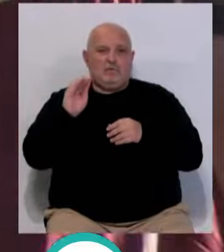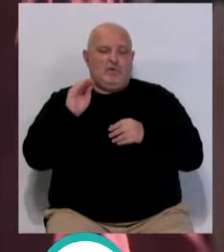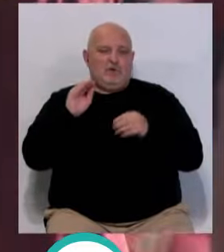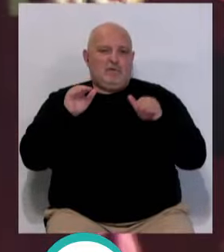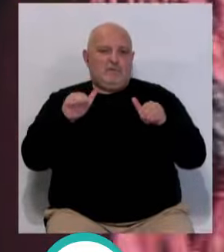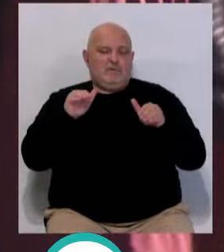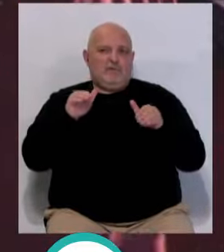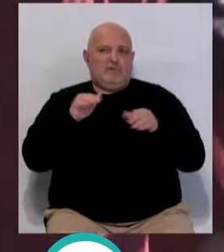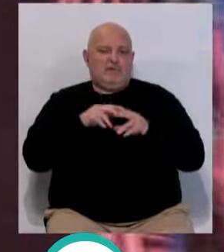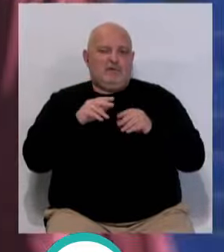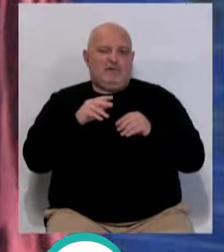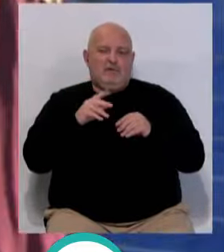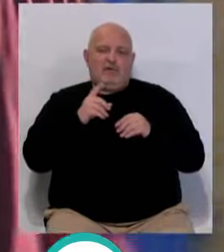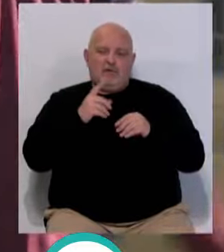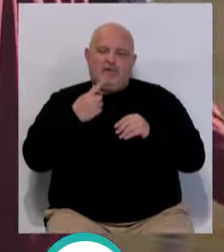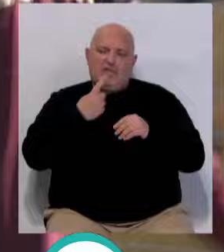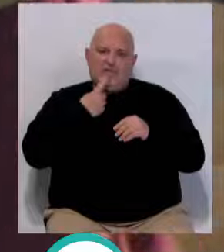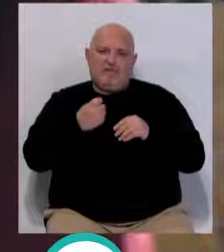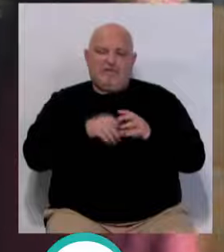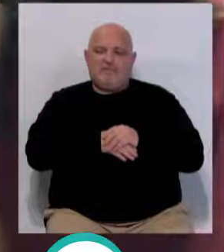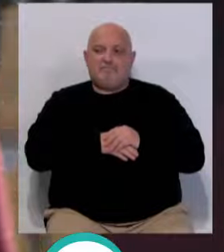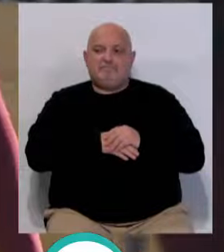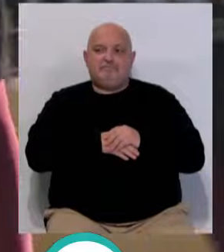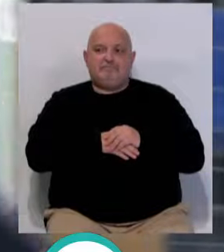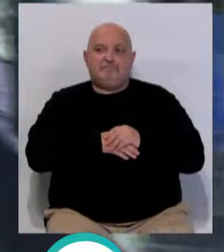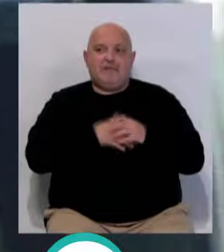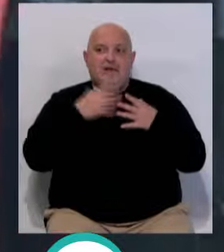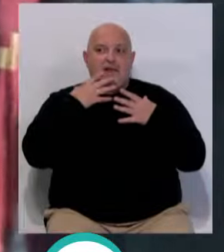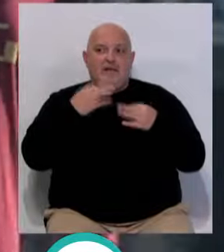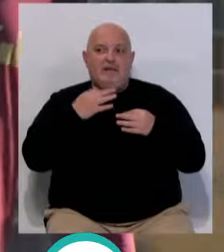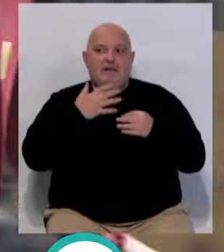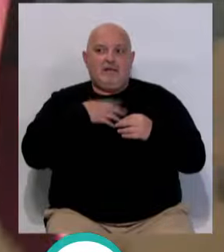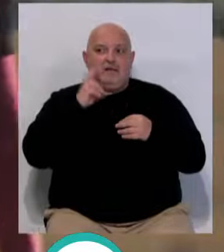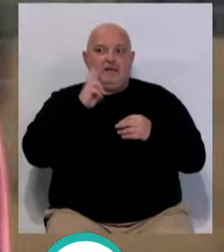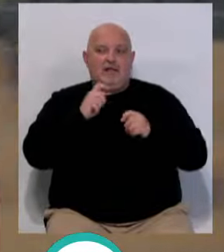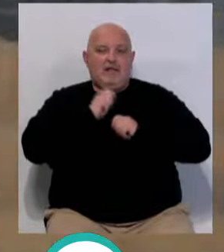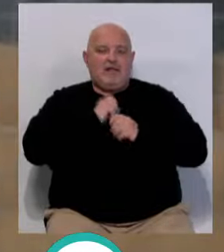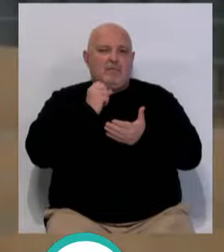con los ojos cerrados es muy mu muy complicado Yo realmente no apostaría por cambiar el sistema